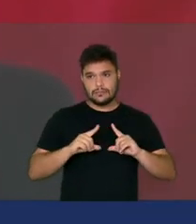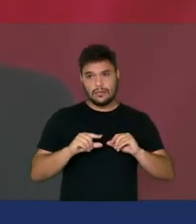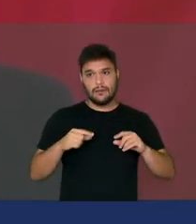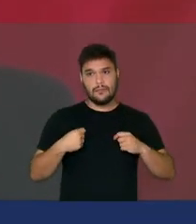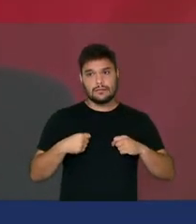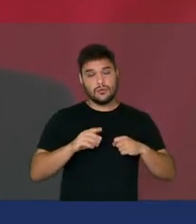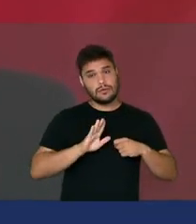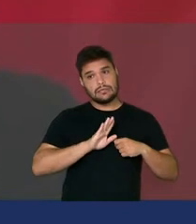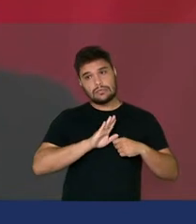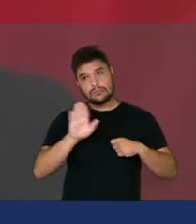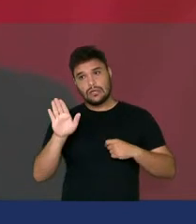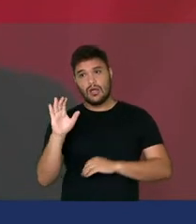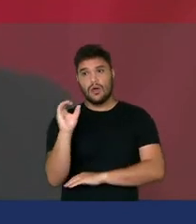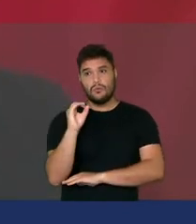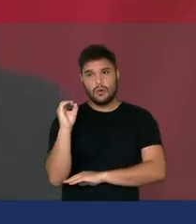NCIA, EU ESTOU TODO O TEMPO ACOMPANHANDO, EU ESTOU EM